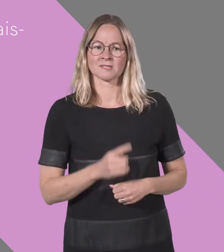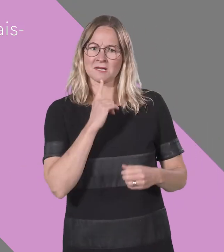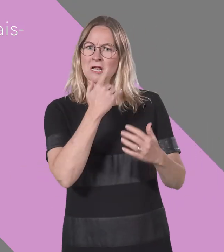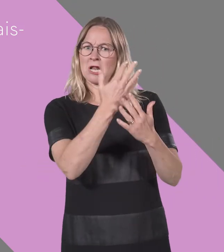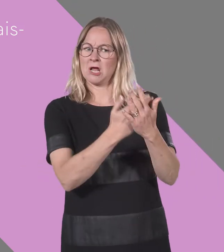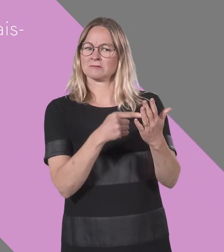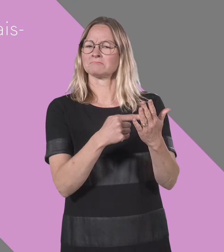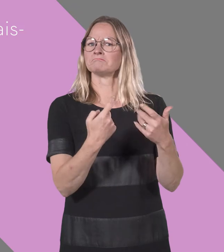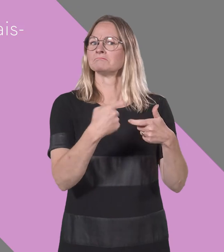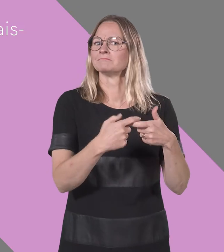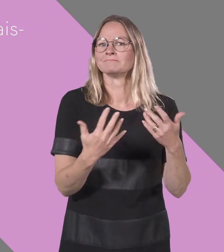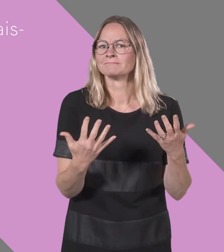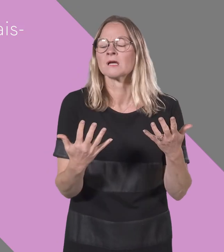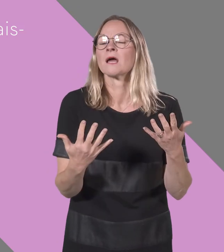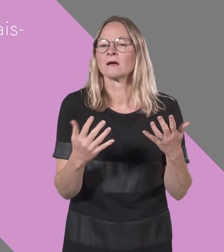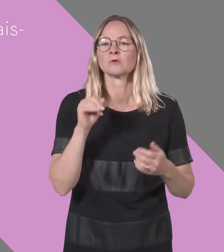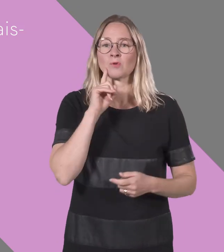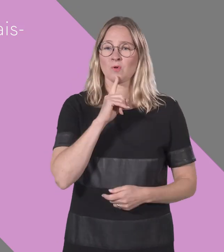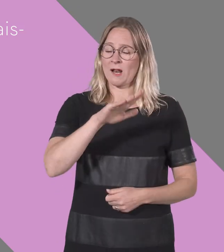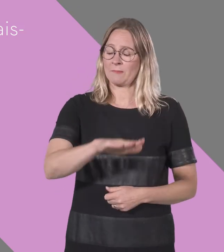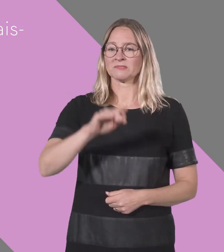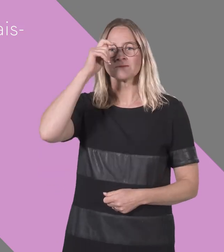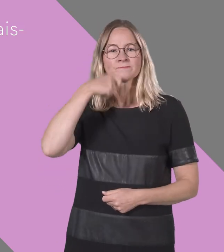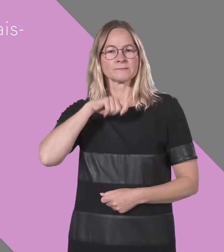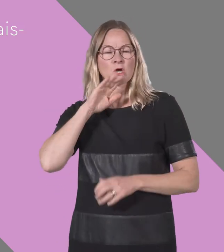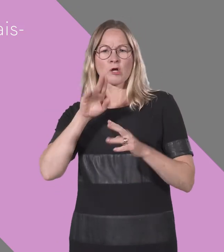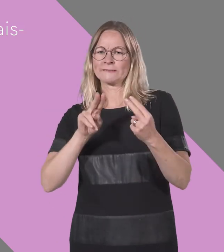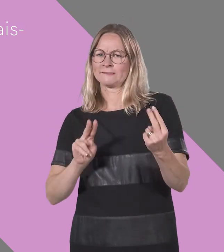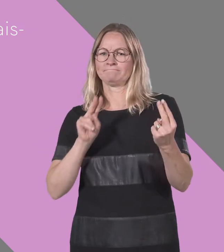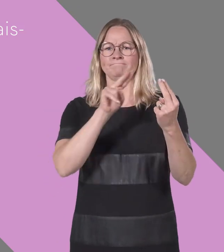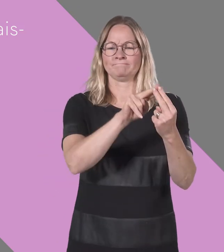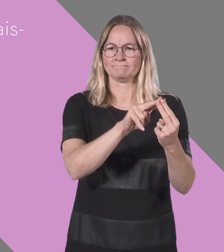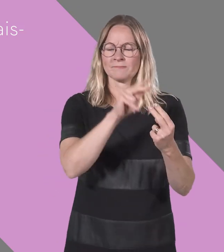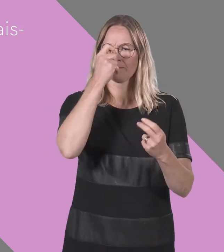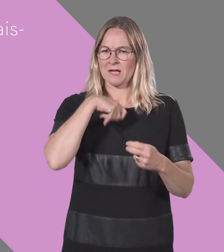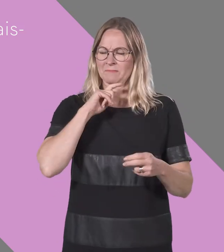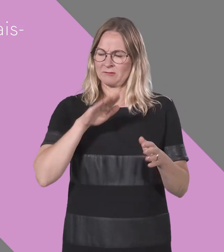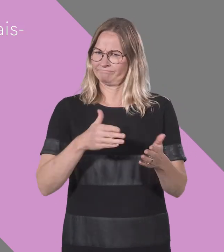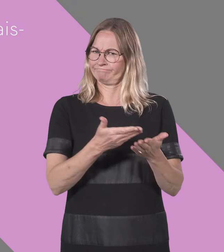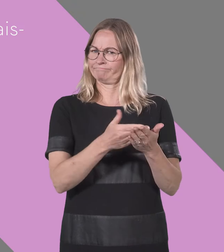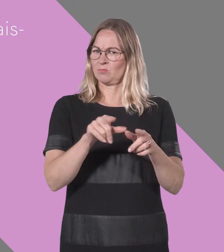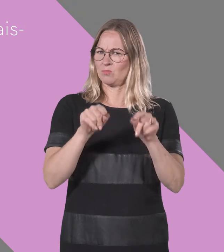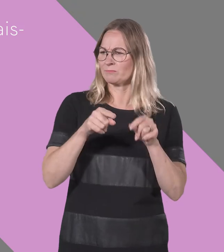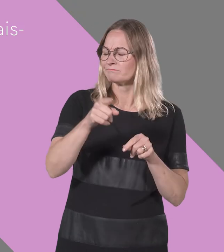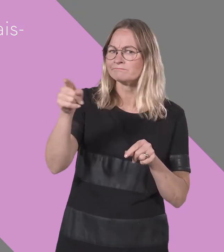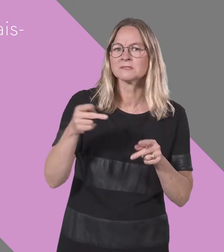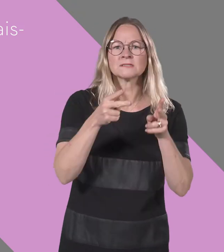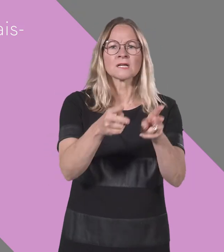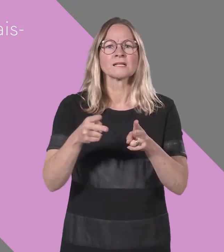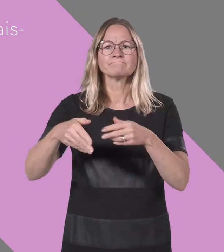Lausunnon taustalla on kuuron lapsen vanhemman yhteydenotto, - jossa vanhempi tuo esille havaintonsa sairaalan -